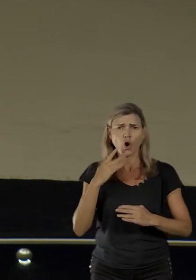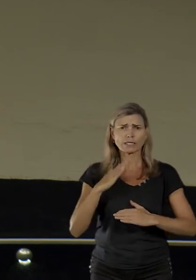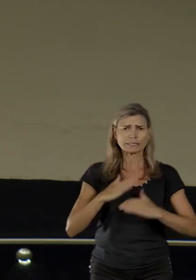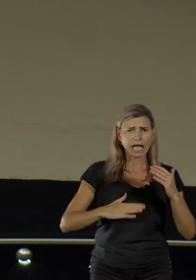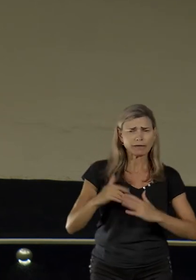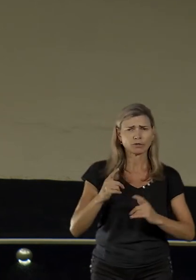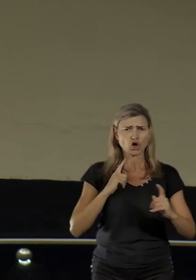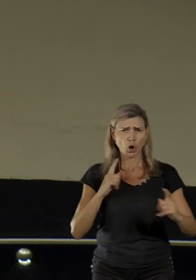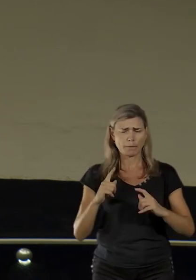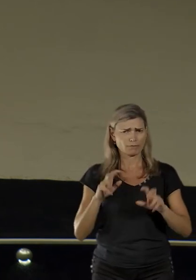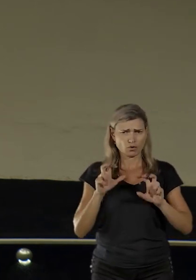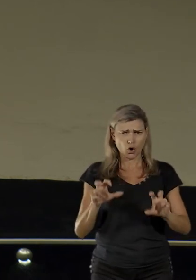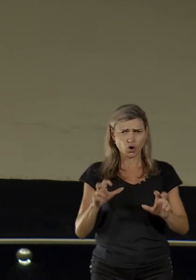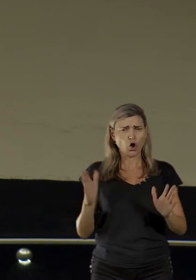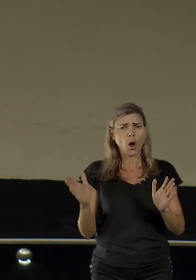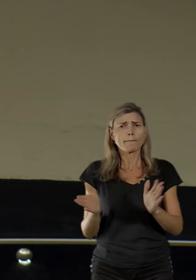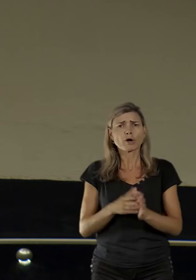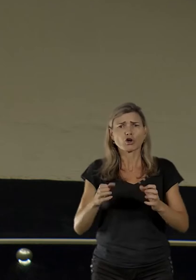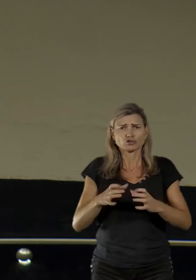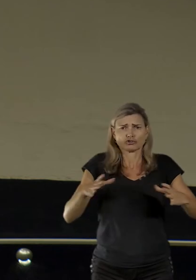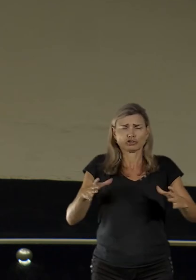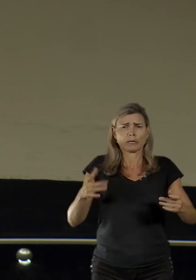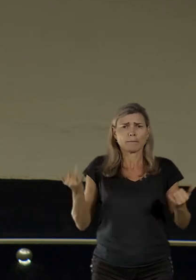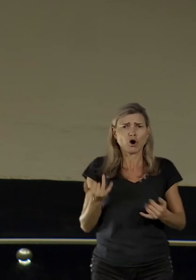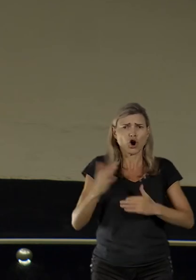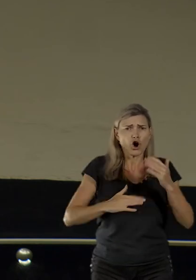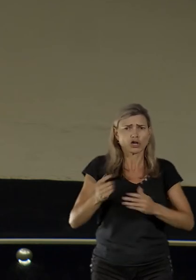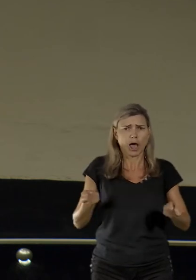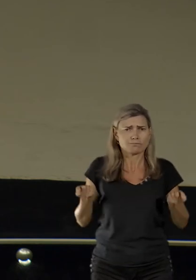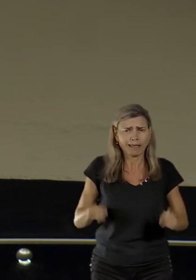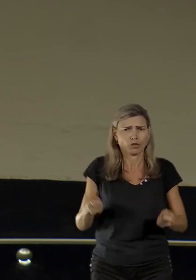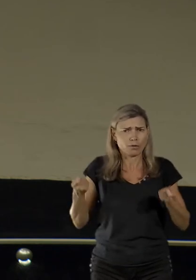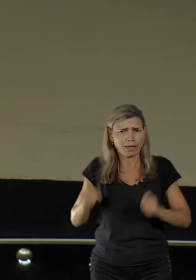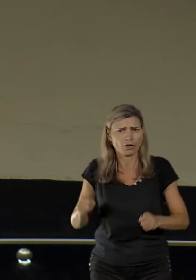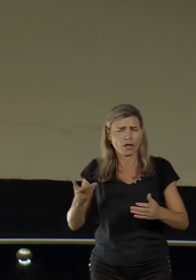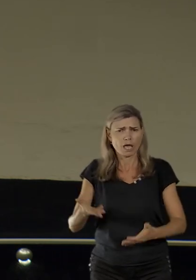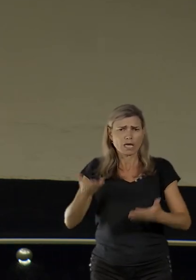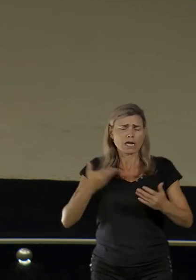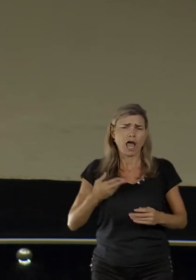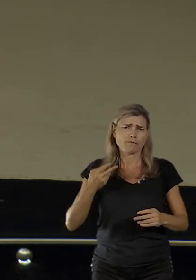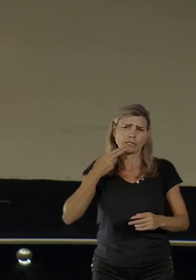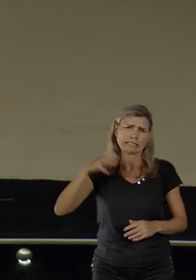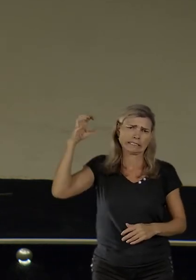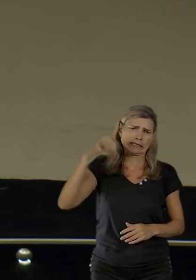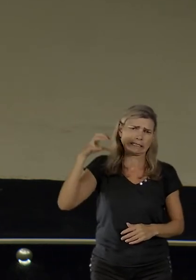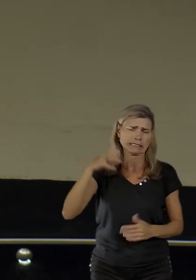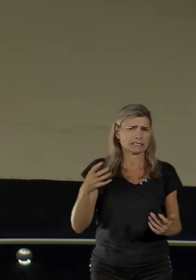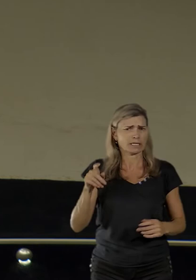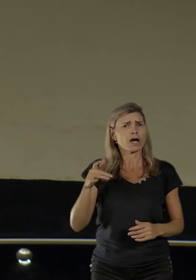proč musí být širší centrum zabetonované a musí se stávat tepelným ostrovem? Zda to diktují developeři, zdravý rozum to nevymyslí.